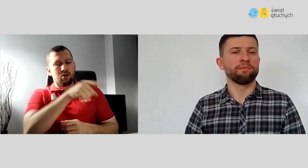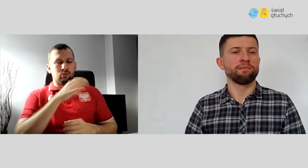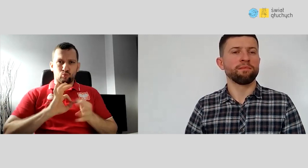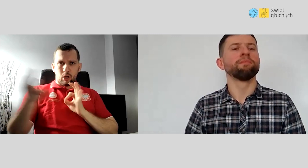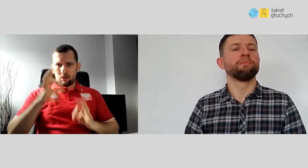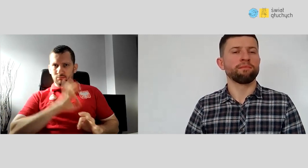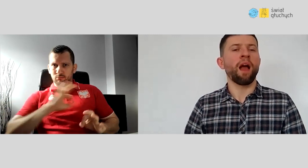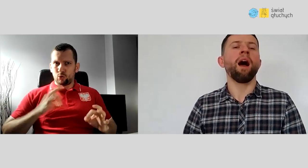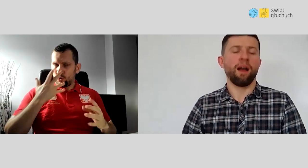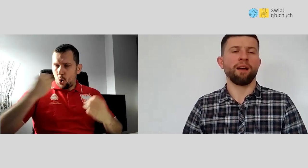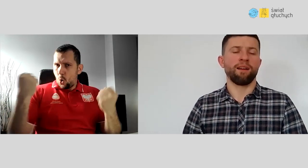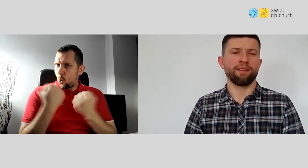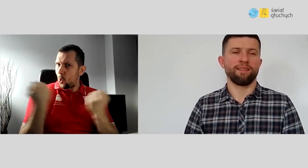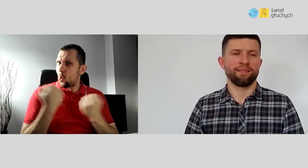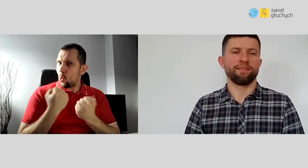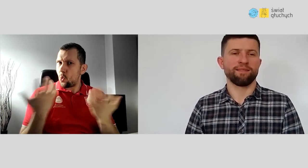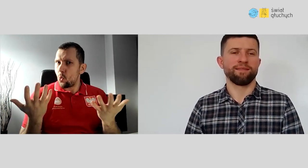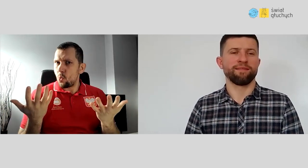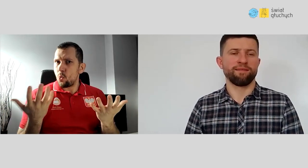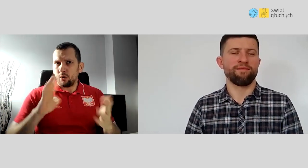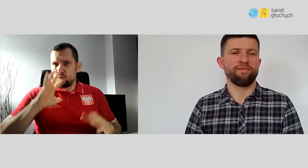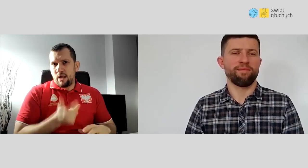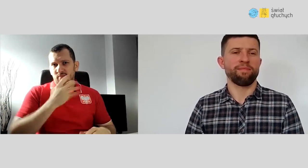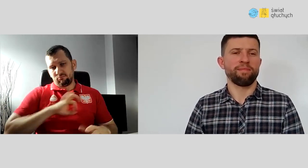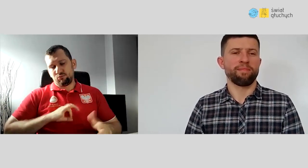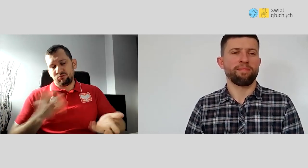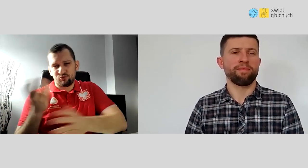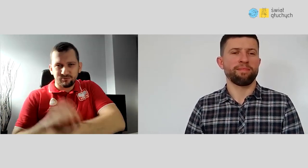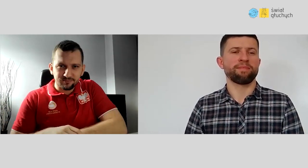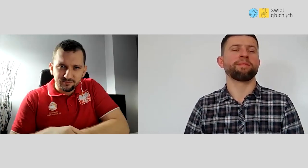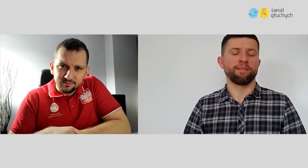Złoty medal to największy prestiżowy medal.